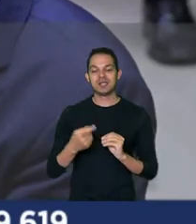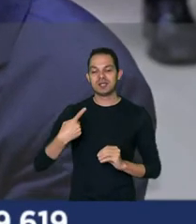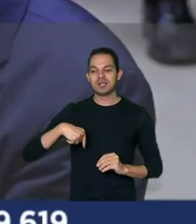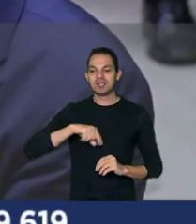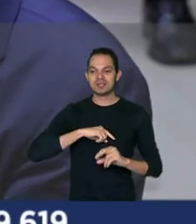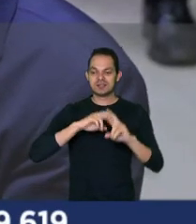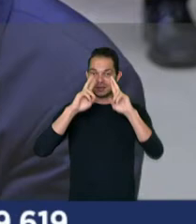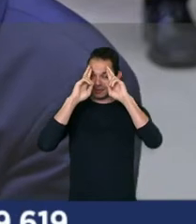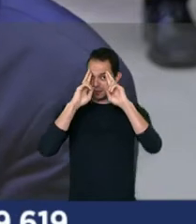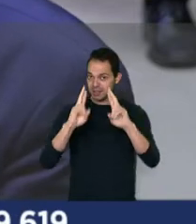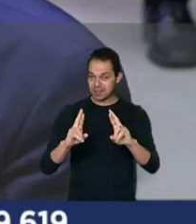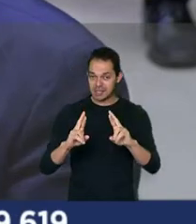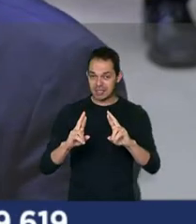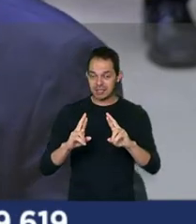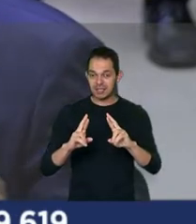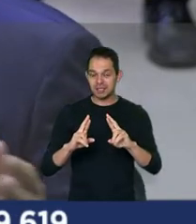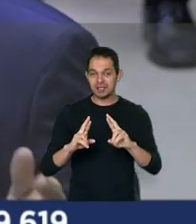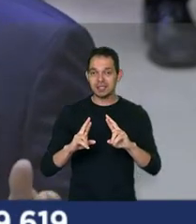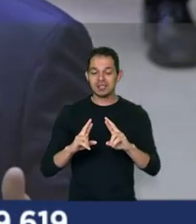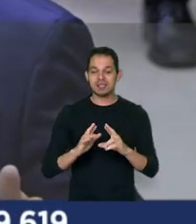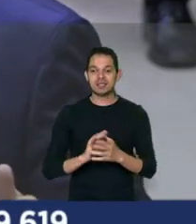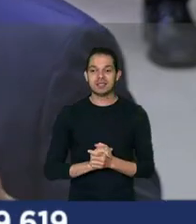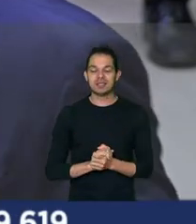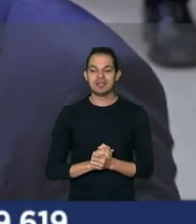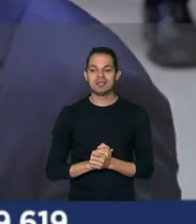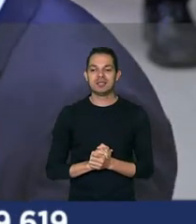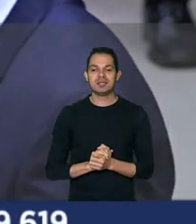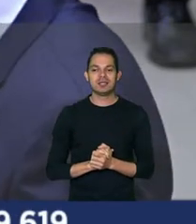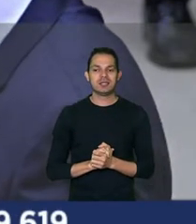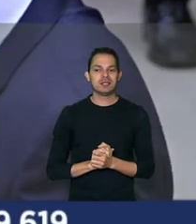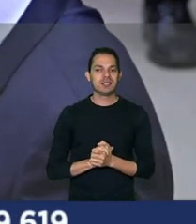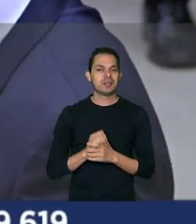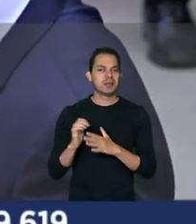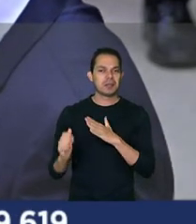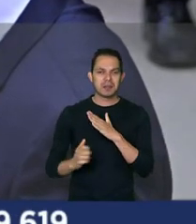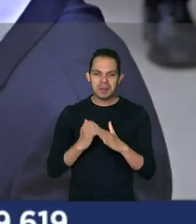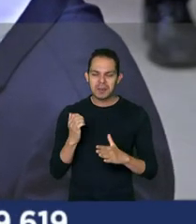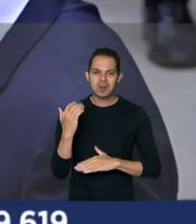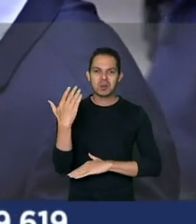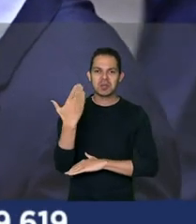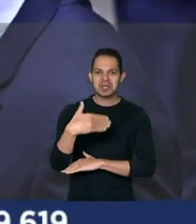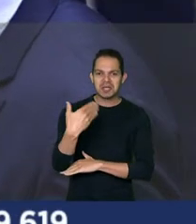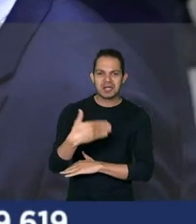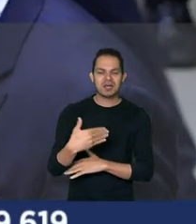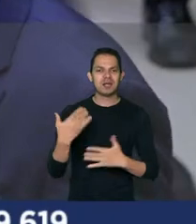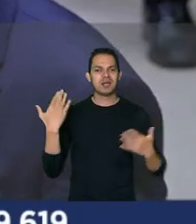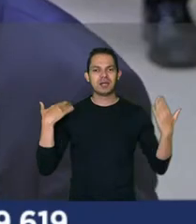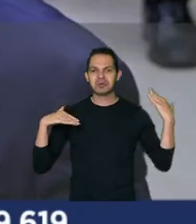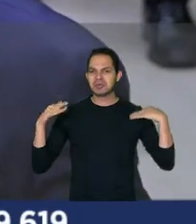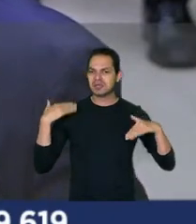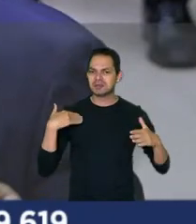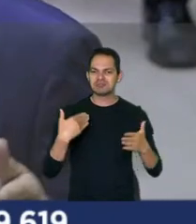BANCADA, MAS EU QUERO REGISTRAR QUE A EMENDA, MESMO RESPEITANDO, COLOCOU, QUALQUER TIPO DE EMPREENDIMENTO HOTELEIRO, DE ENTRETENIMENTO,